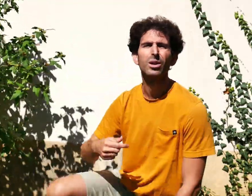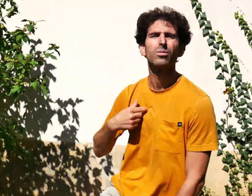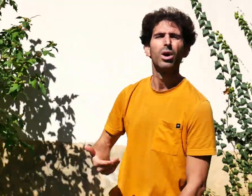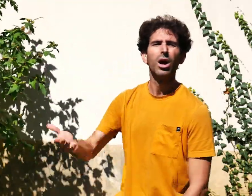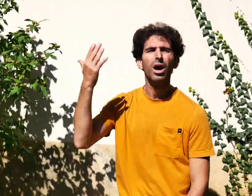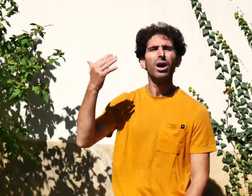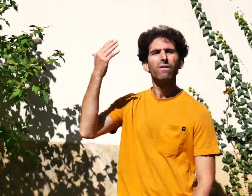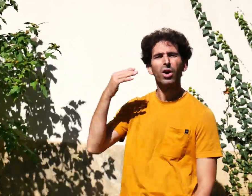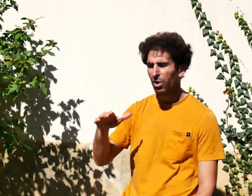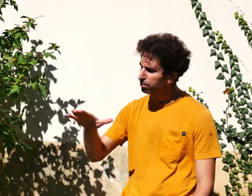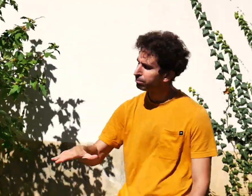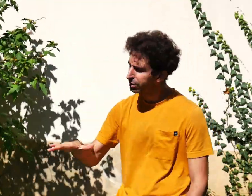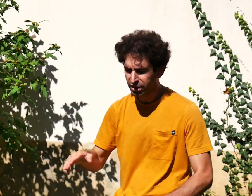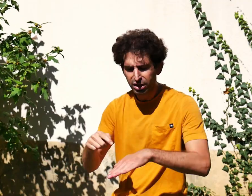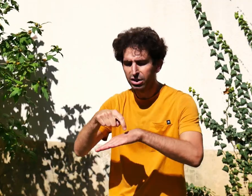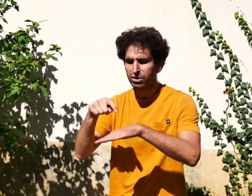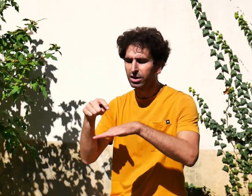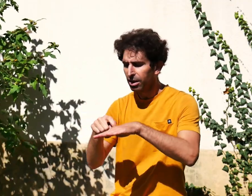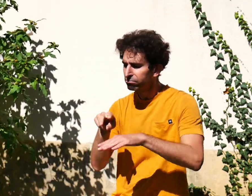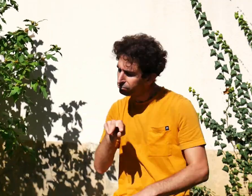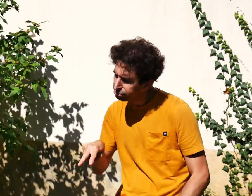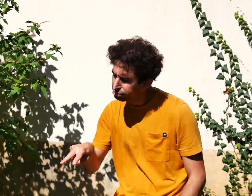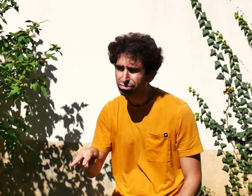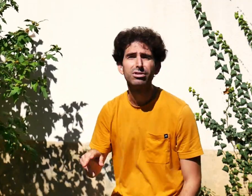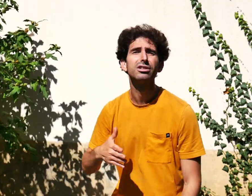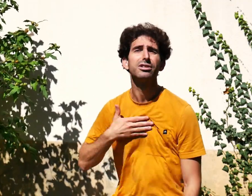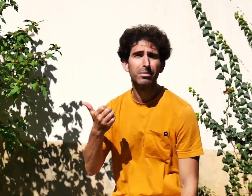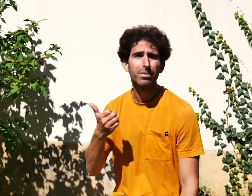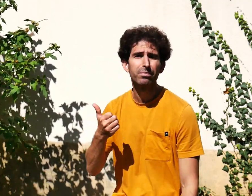Quand j'étais petit, j'aimais bien regarder les gendarmes rouges.